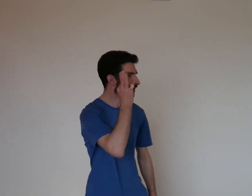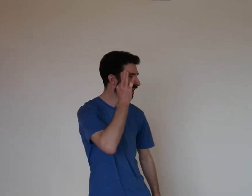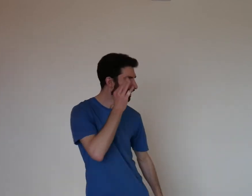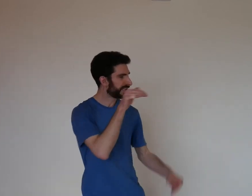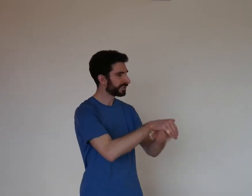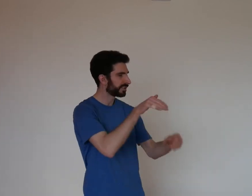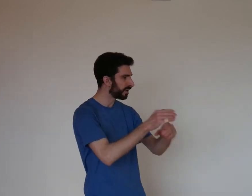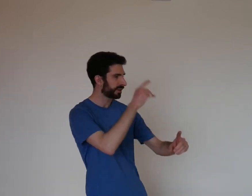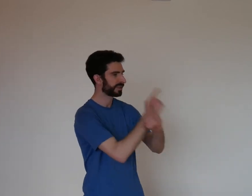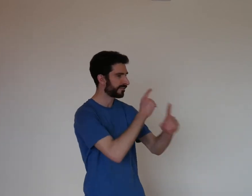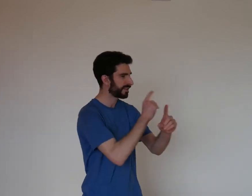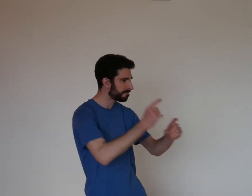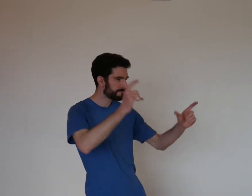Chérie, ce soir, DVD et pizza !